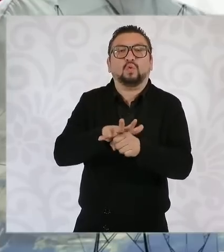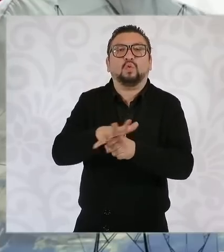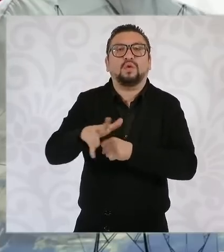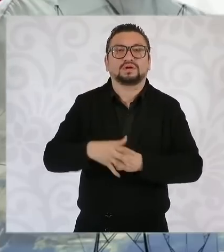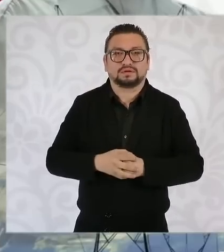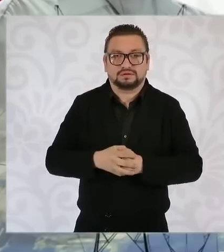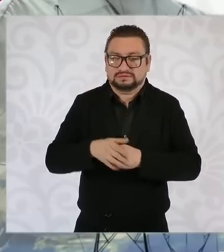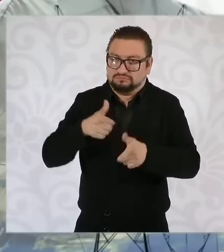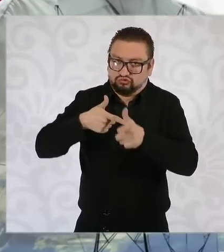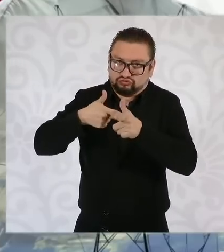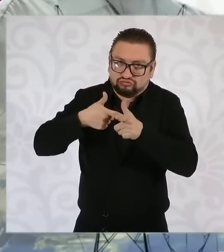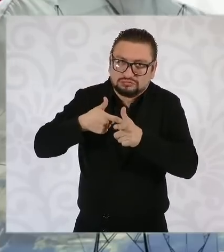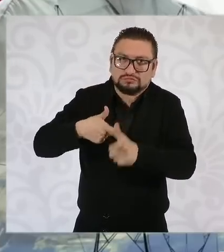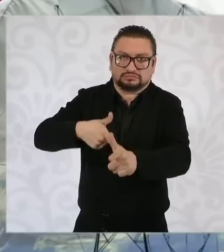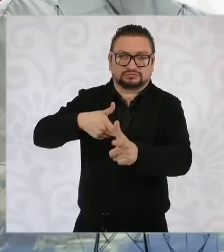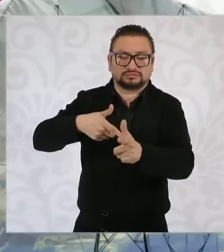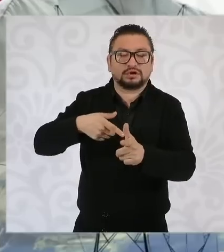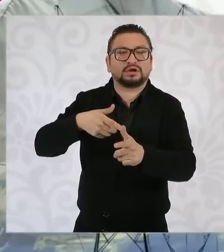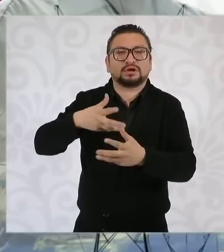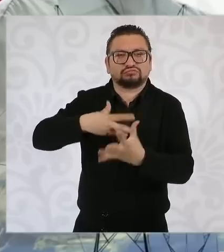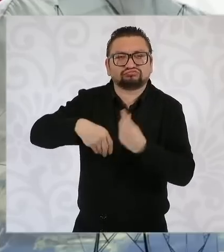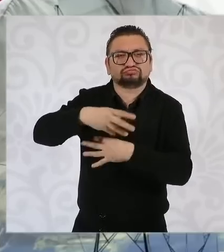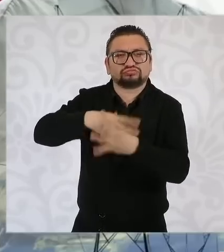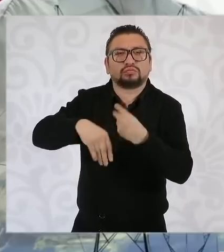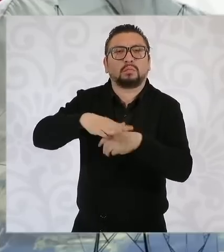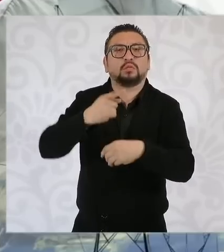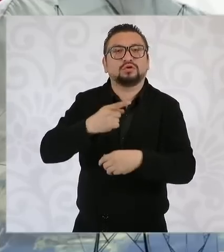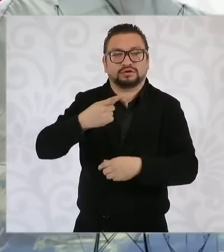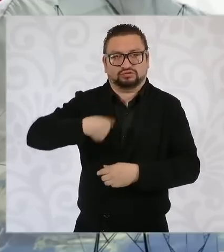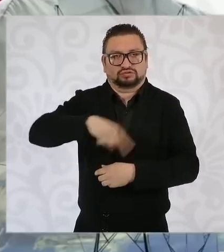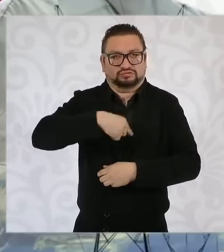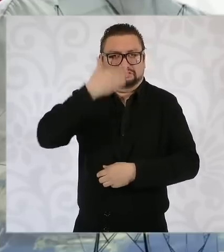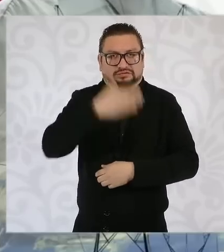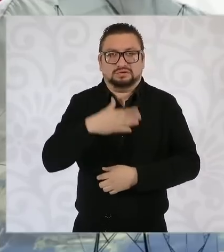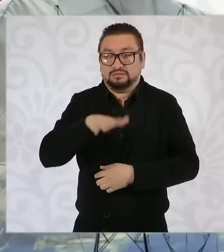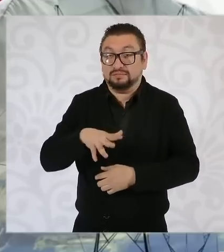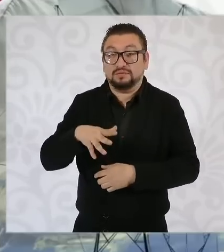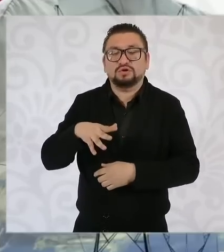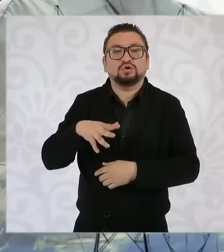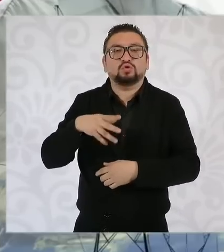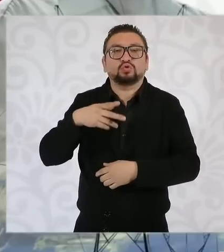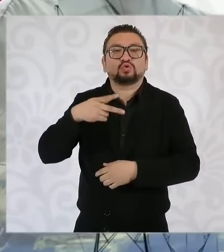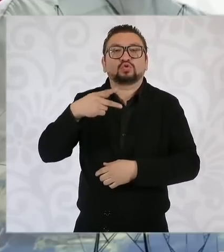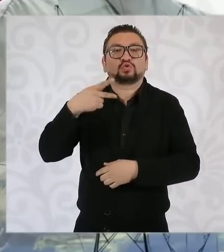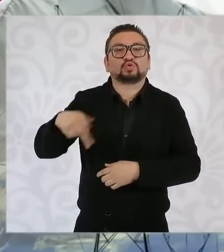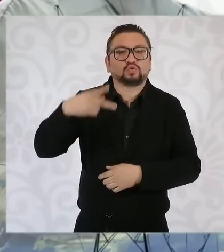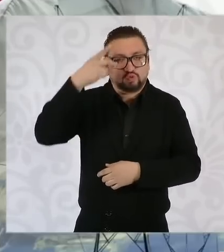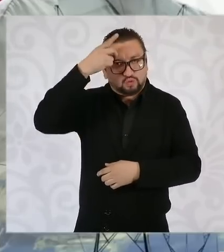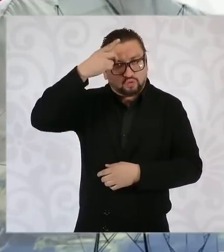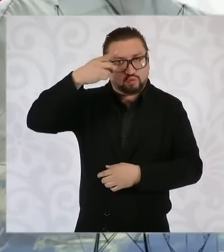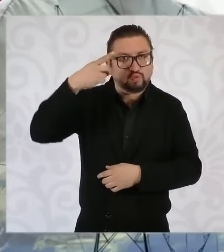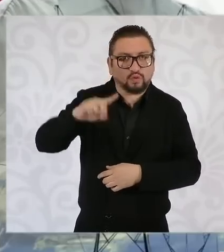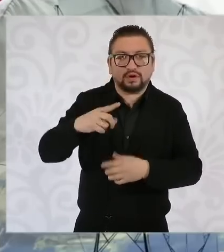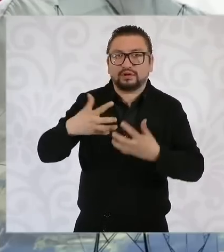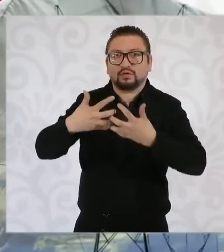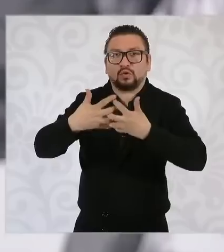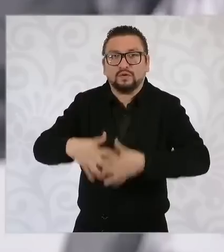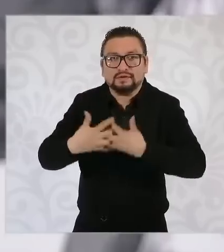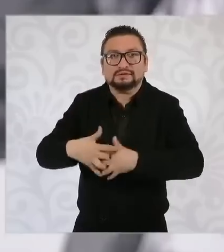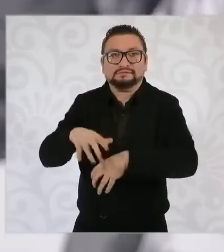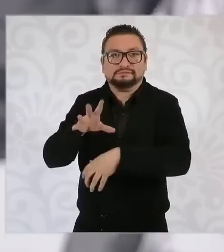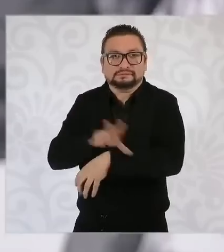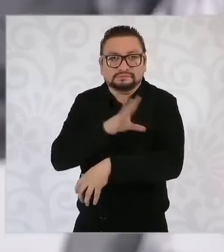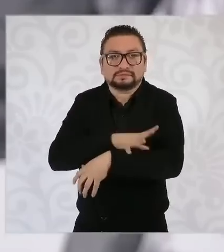el cual simplemente garantizamos que la propiedad y la generación de energía tenga prevalencia en